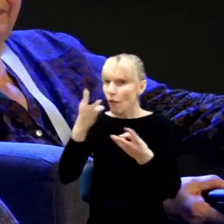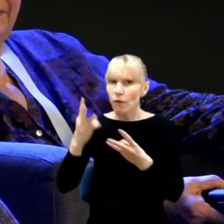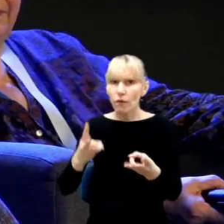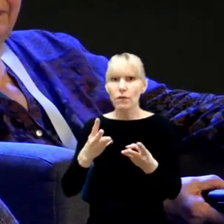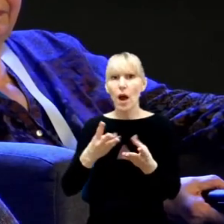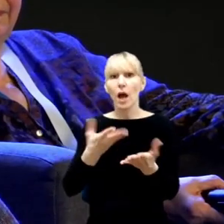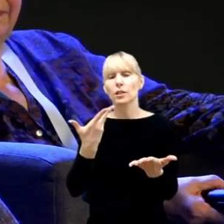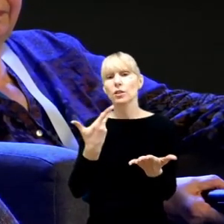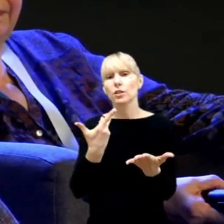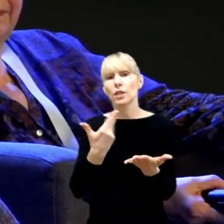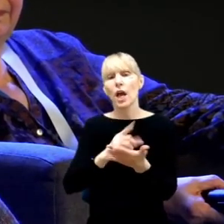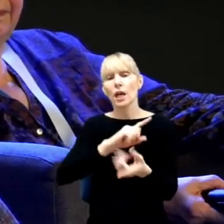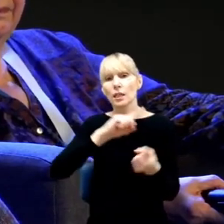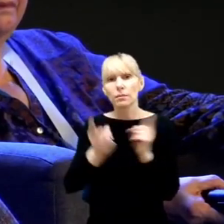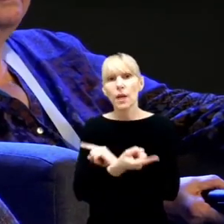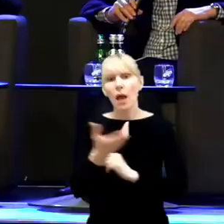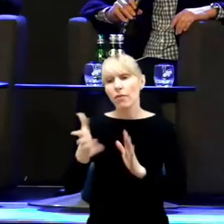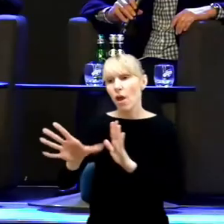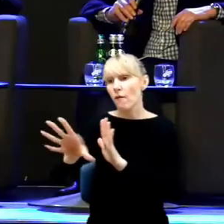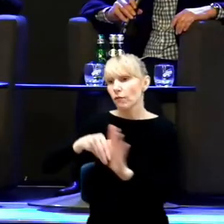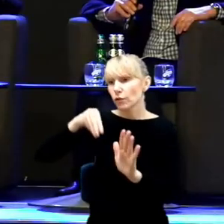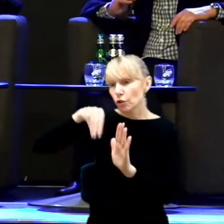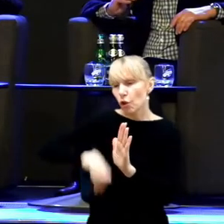które się przekładają na elementy polityki mieszkaniowej.